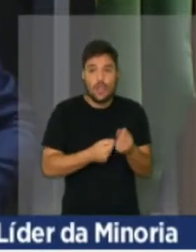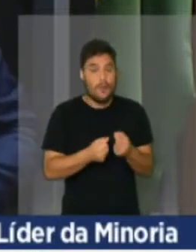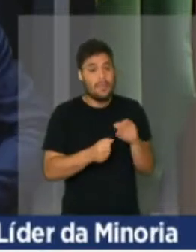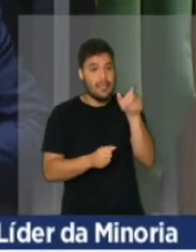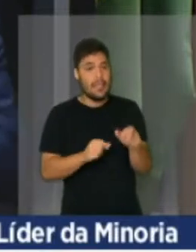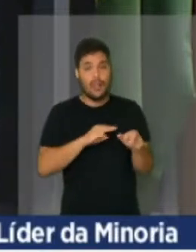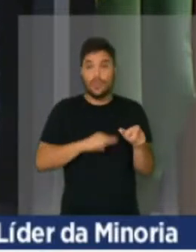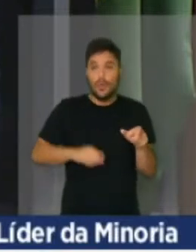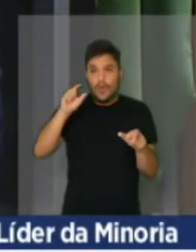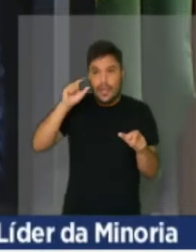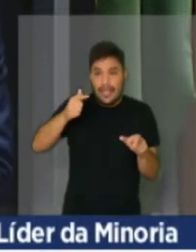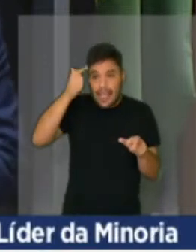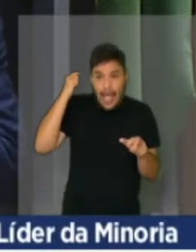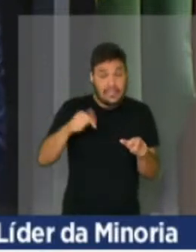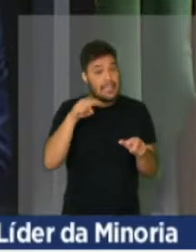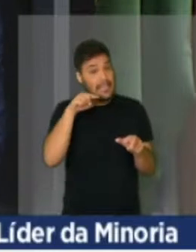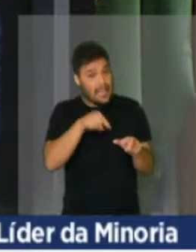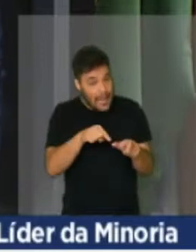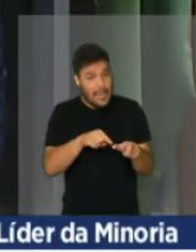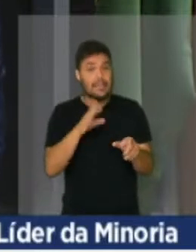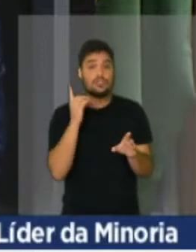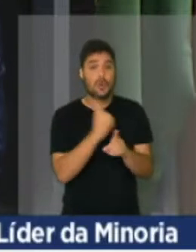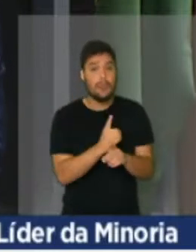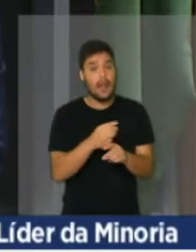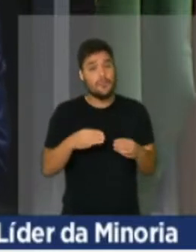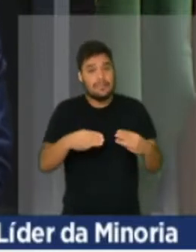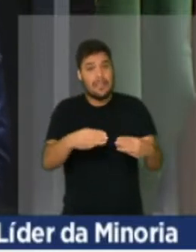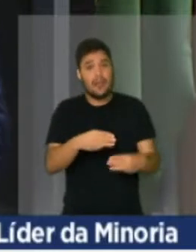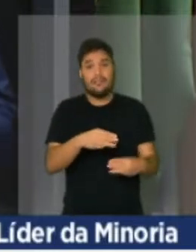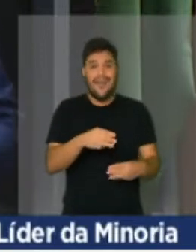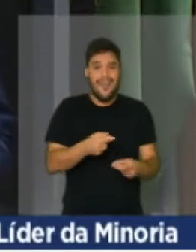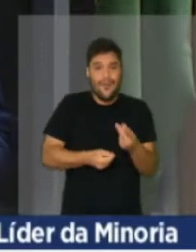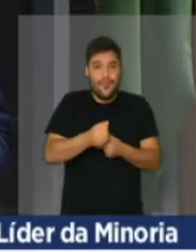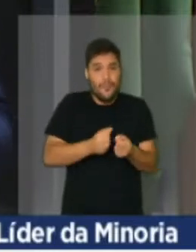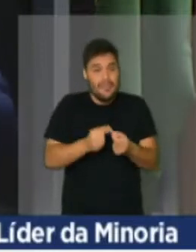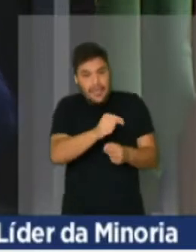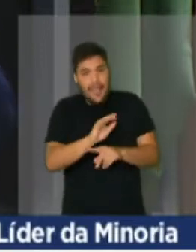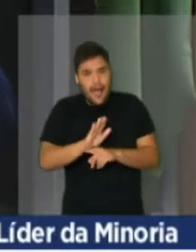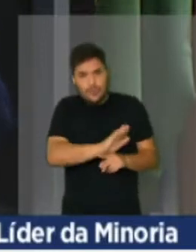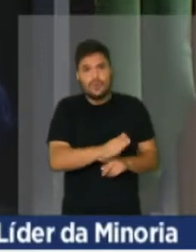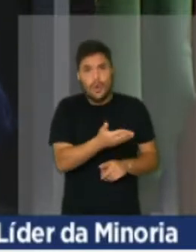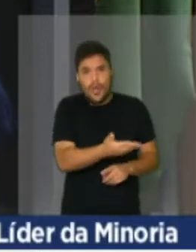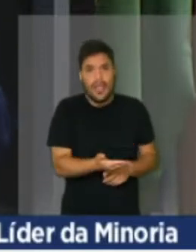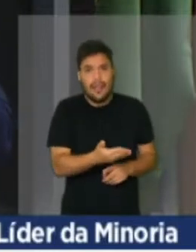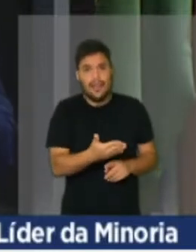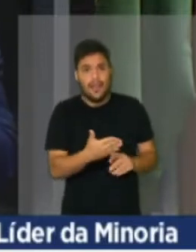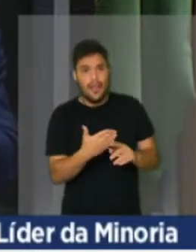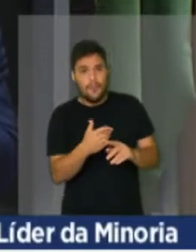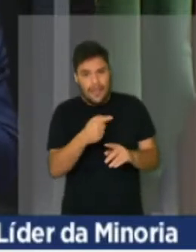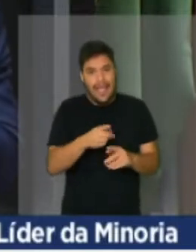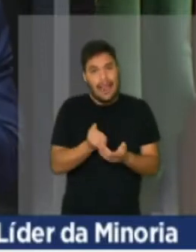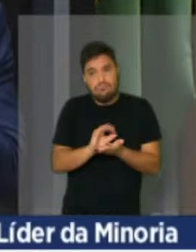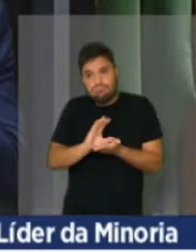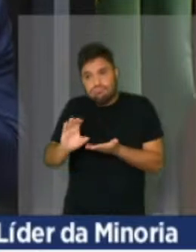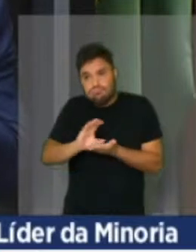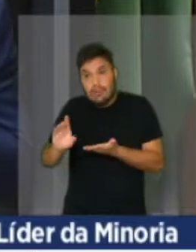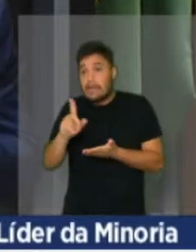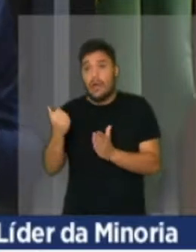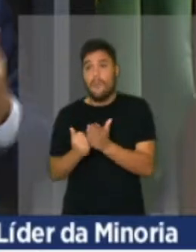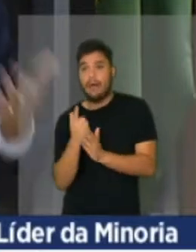DESCOBRE QUE NO EXERCÍCIO DO MINISTÉRIO DA ECONOMIA SE BENEFICIOU COMO ESPECULADOR E ALGUÉM QUE NÃO PAGA IMPOSTO EM EMPRESA EM PARAÍSO FISCAL. ESTÁ CORRETA A CONVOCAÇÃO.